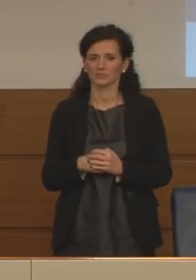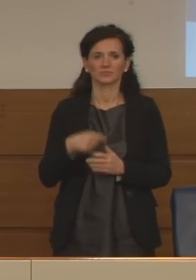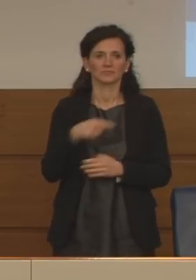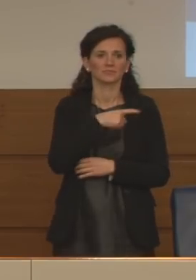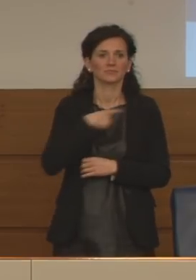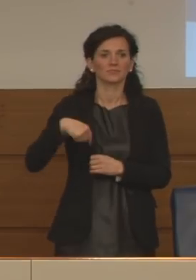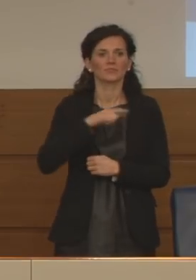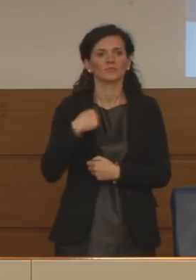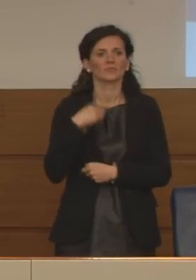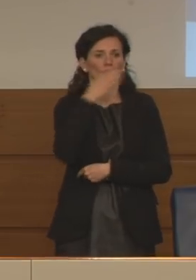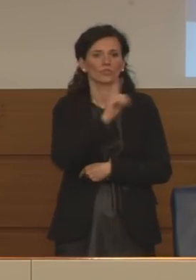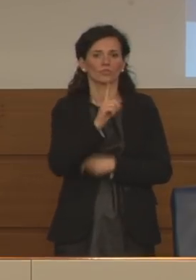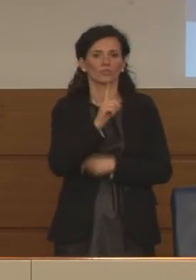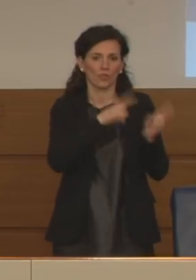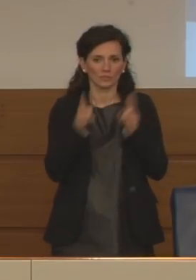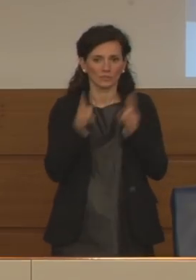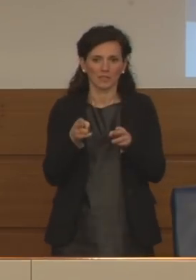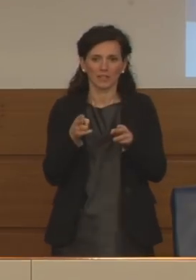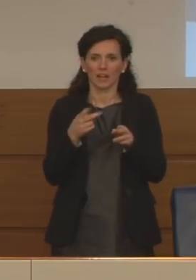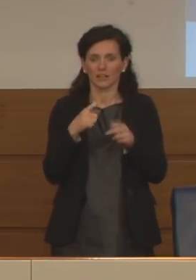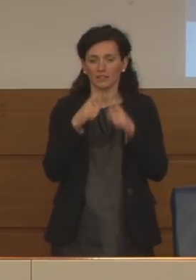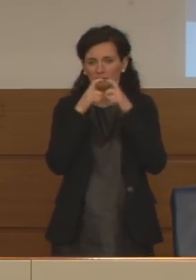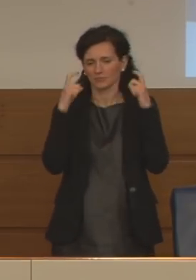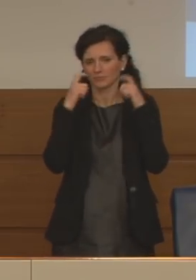Per noi che non andiamo in ospedale.